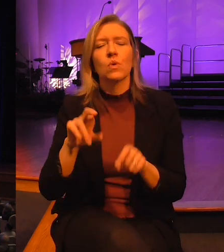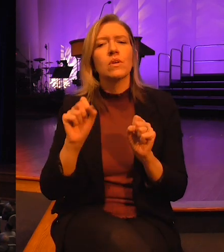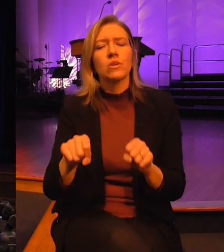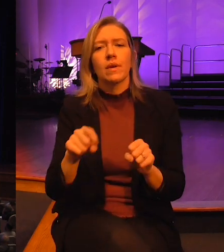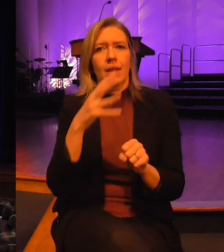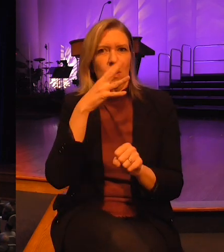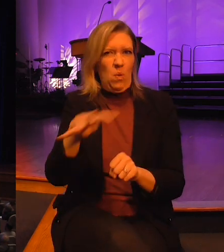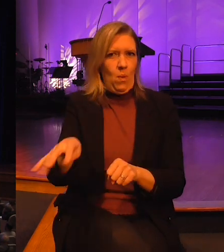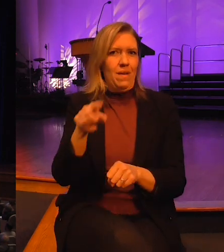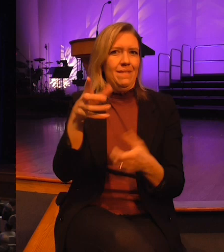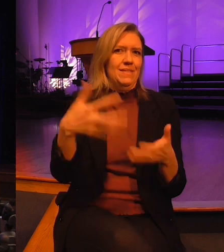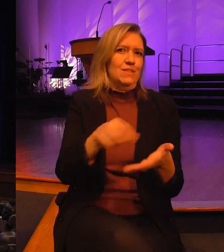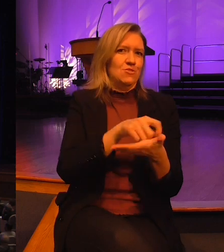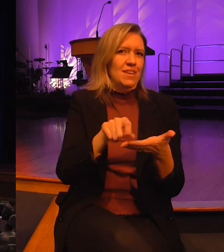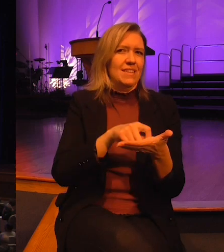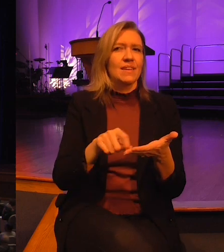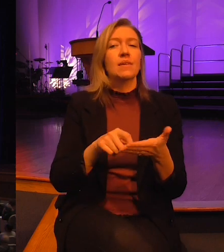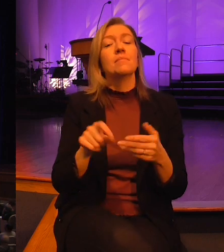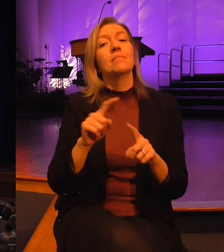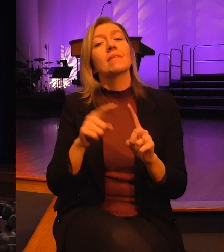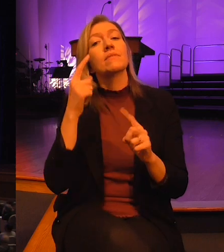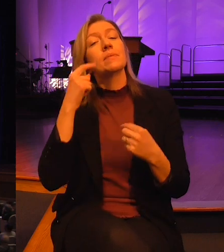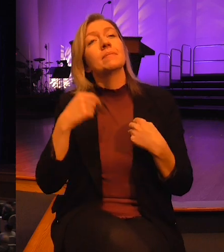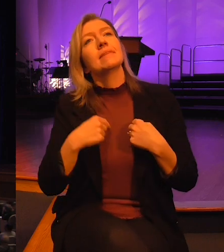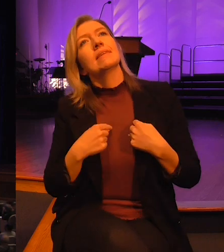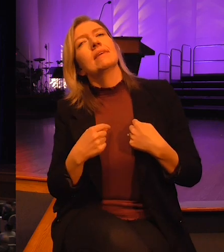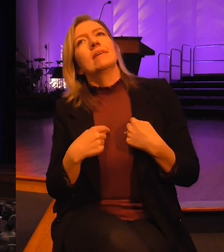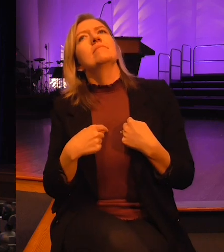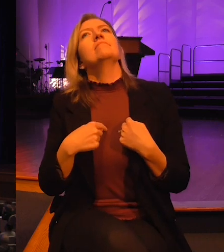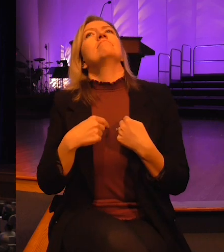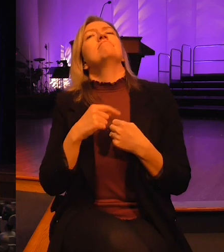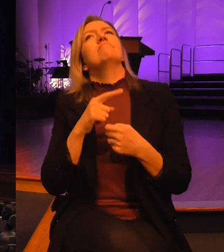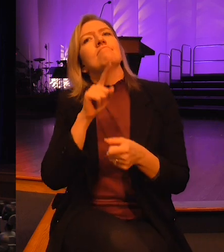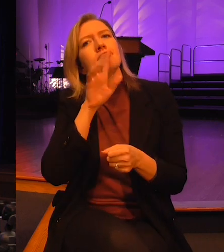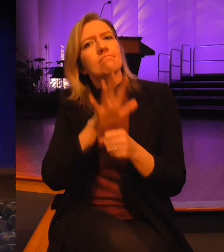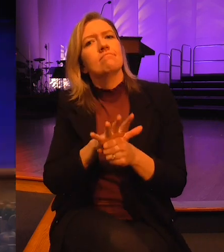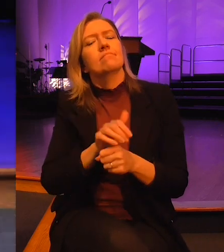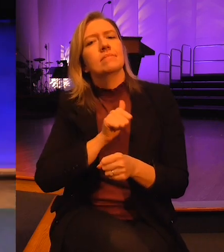um para mí. Voy a dedicarme a estar más presente para que puedo liberar